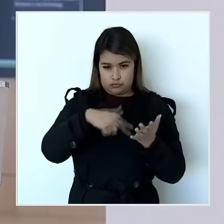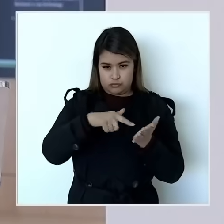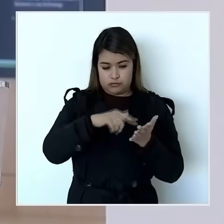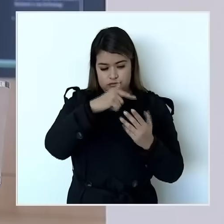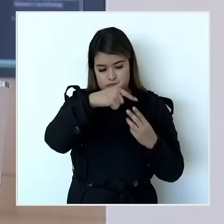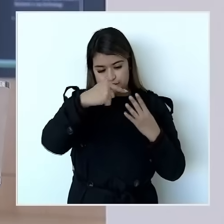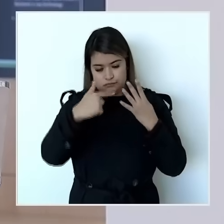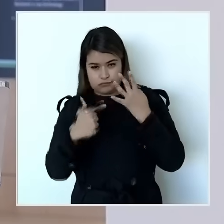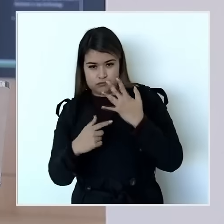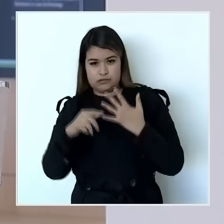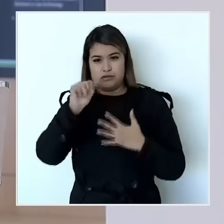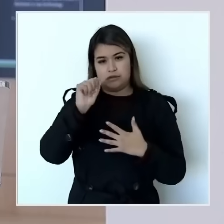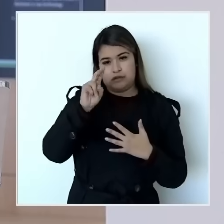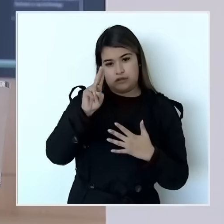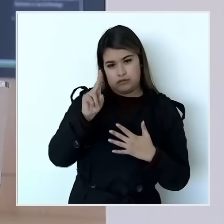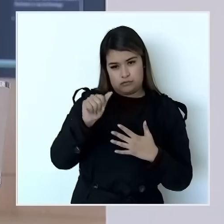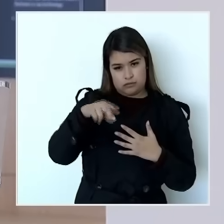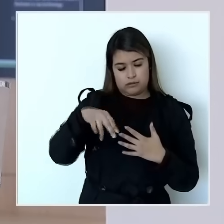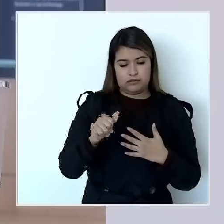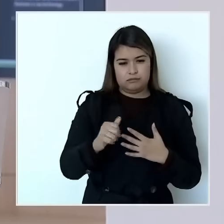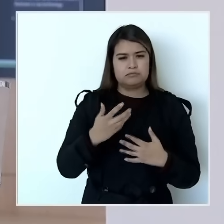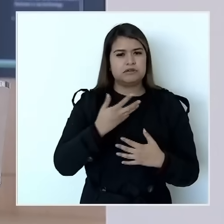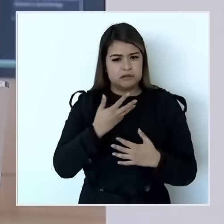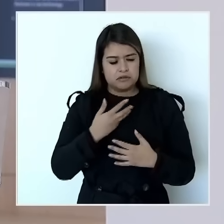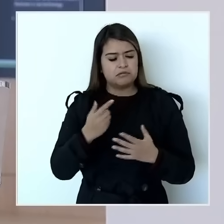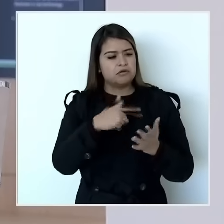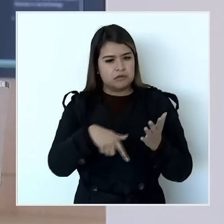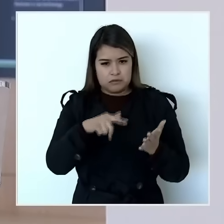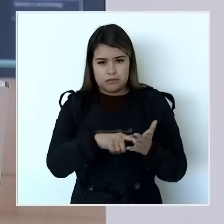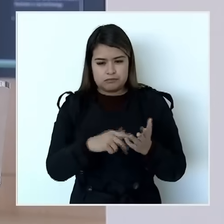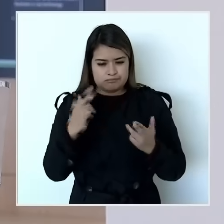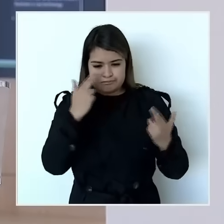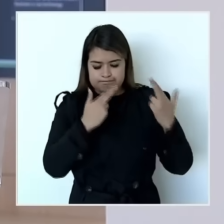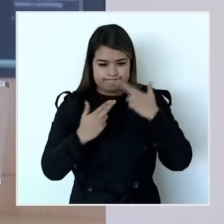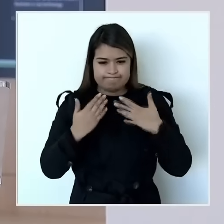de última tecnología como detectores de mercancía para evitar el contrabando,